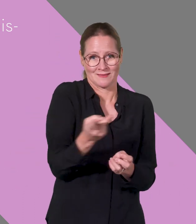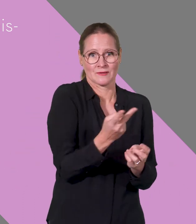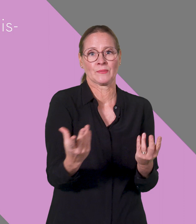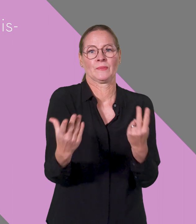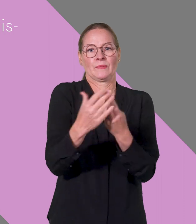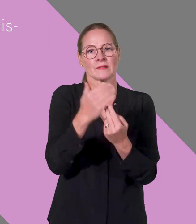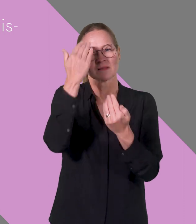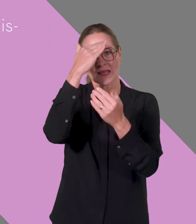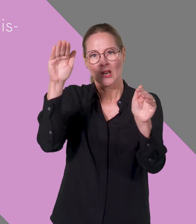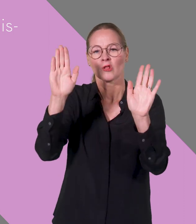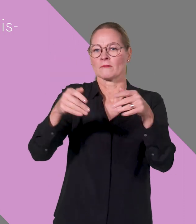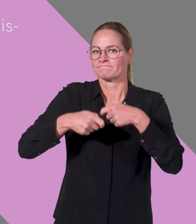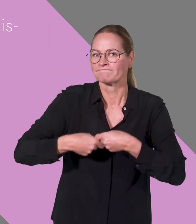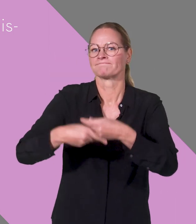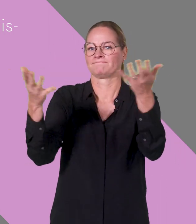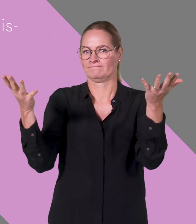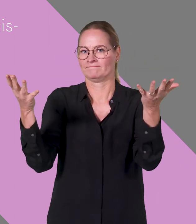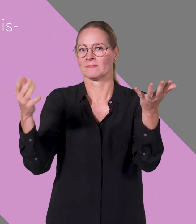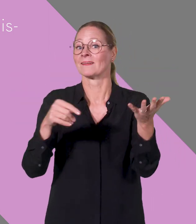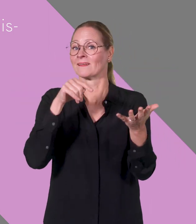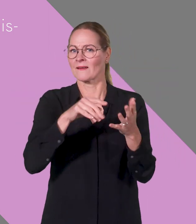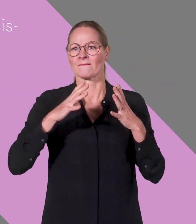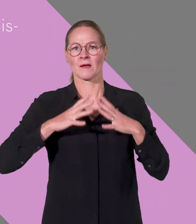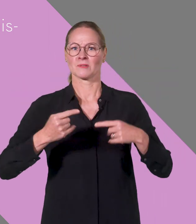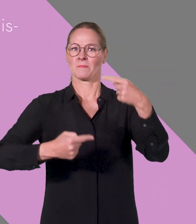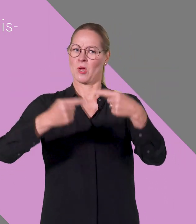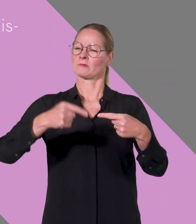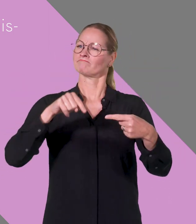ovat julkaisseet yhteisen tiedotteen, jonka mukaan vammaispolitiikkaa -